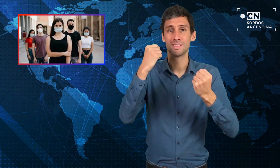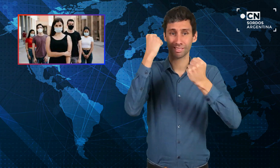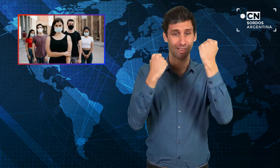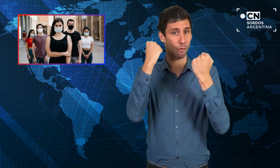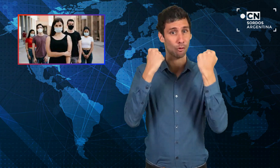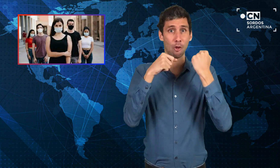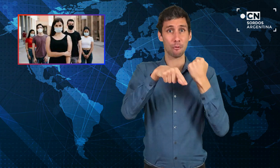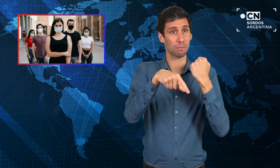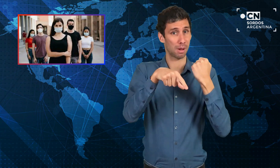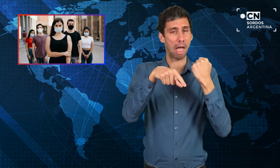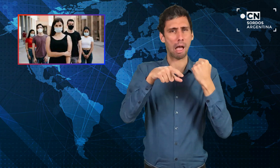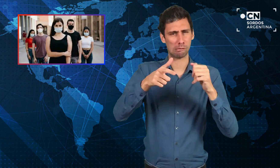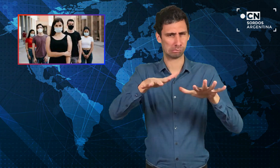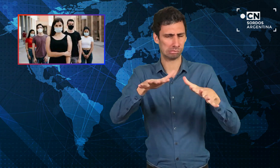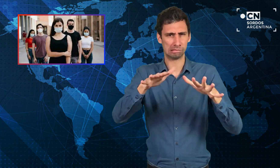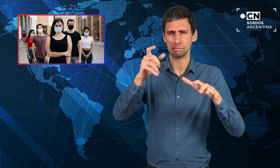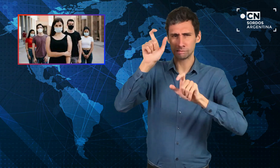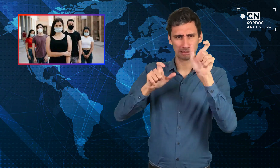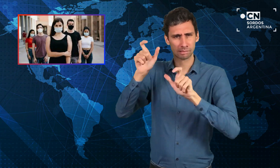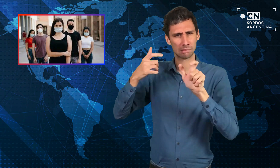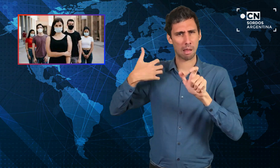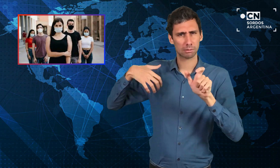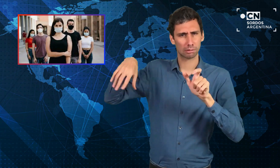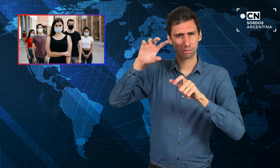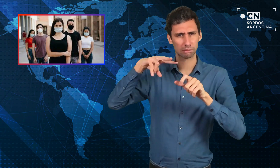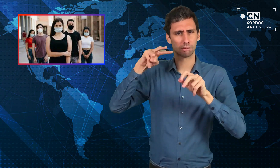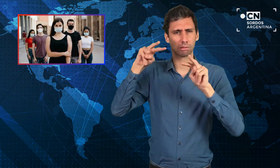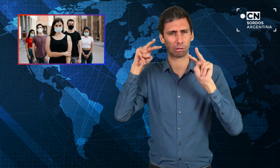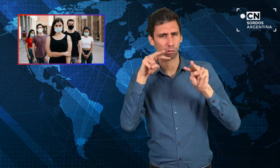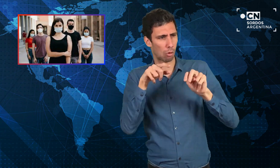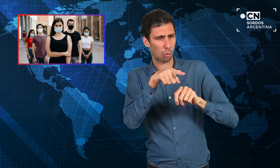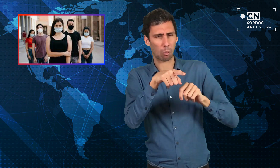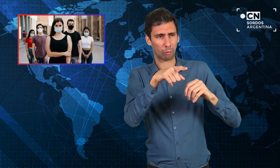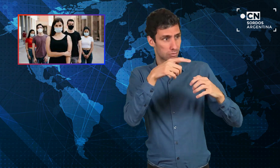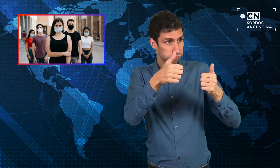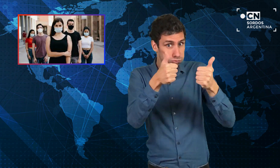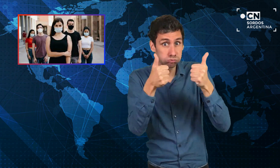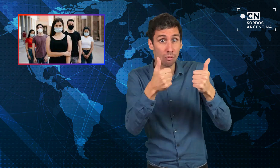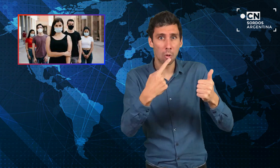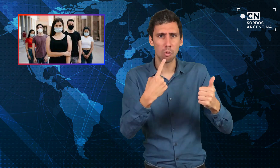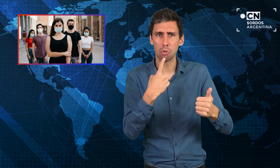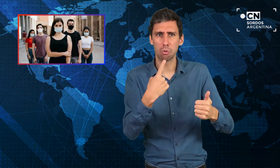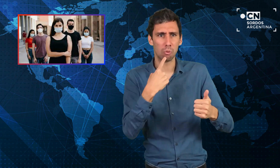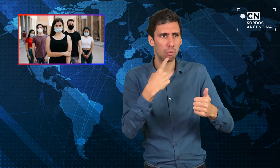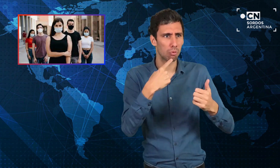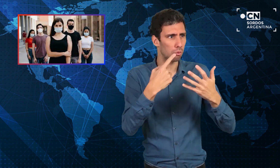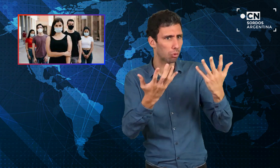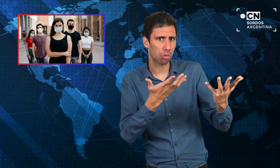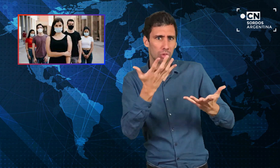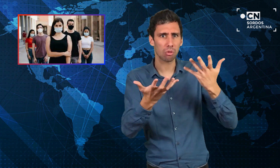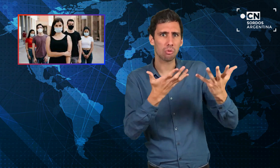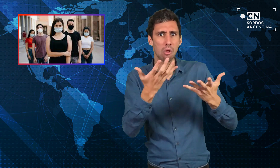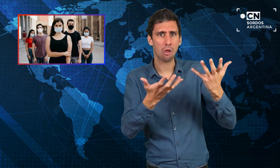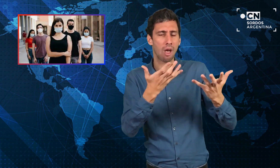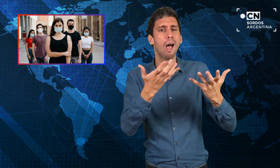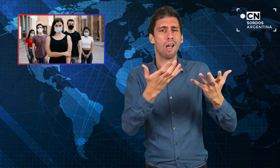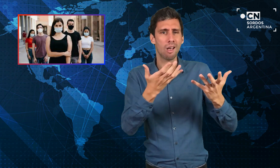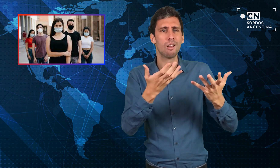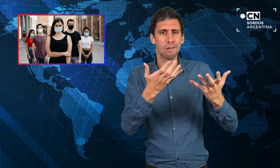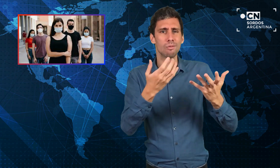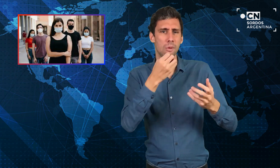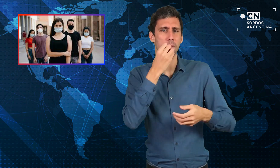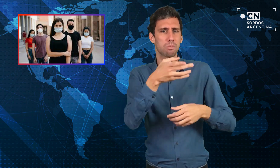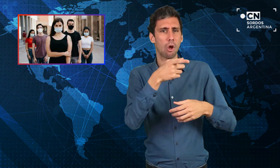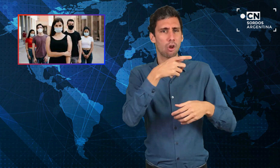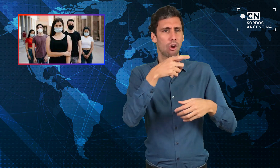El principal es la falta de perspectivas económicas.